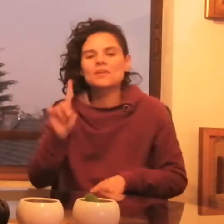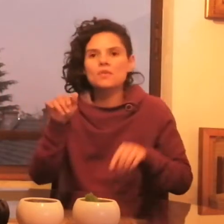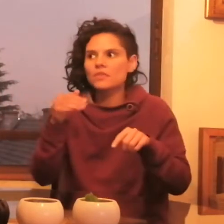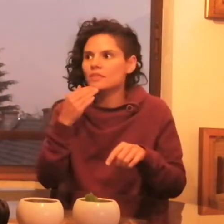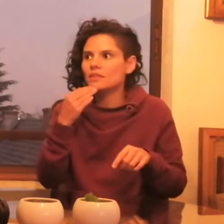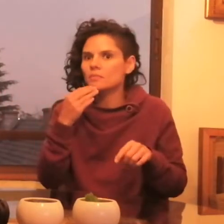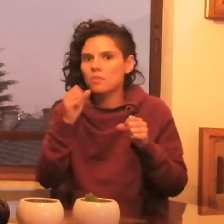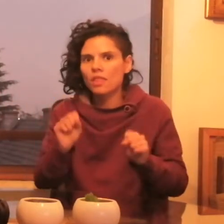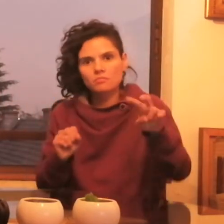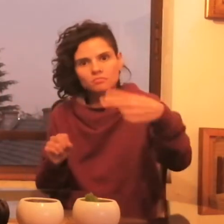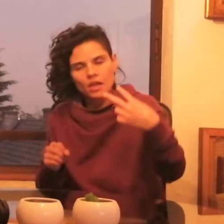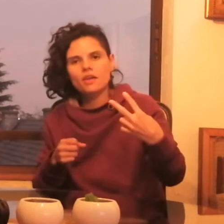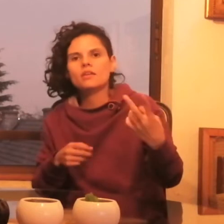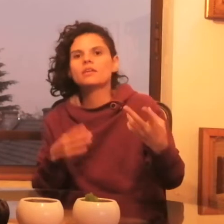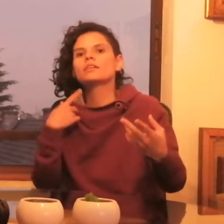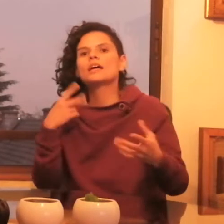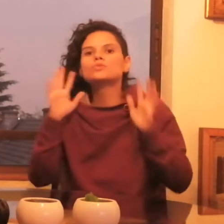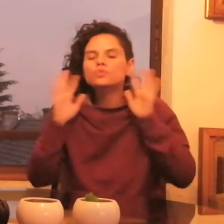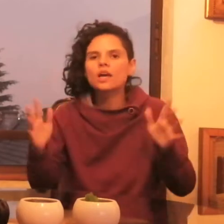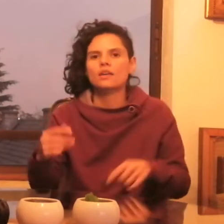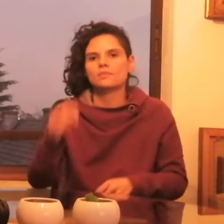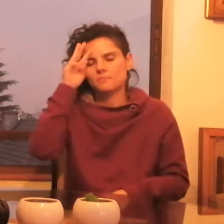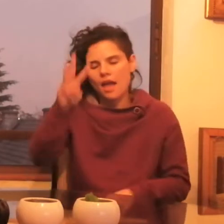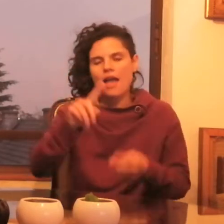pueden escucharnos, tenemos la Maca la Bernie, estoy yo haciendo el programa